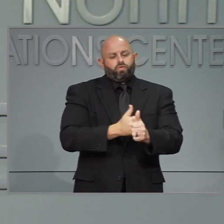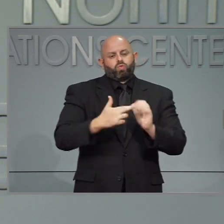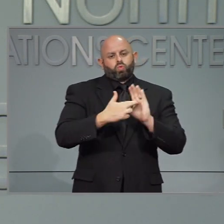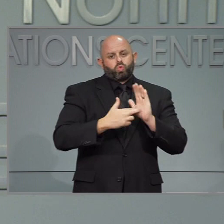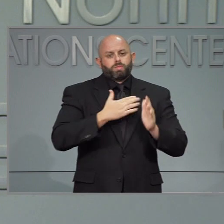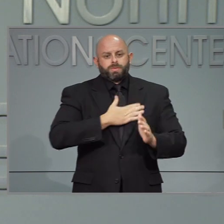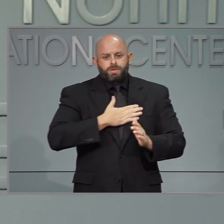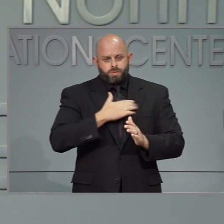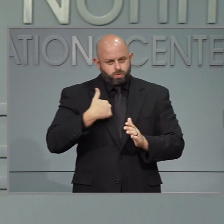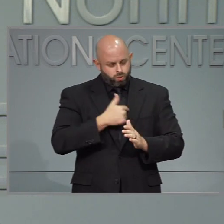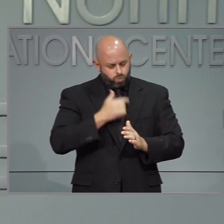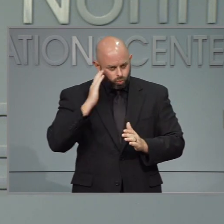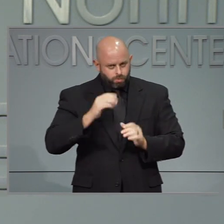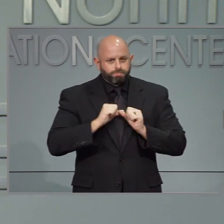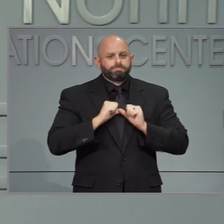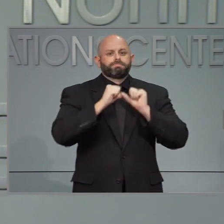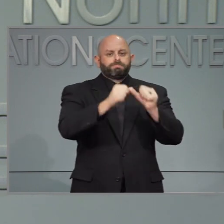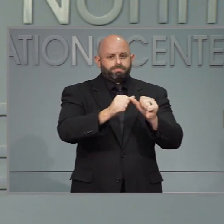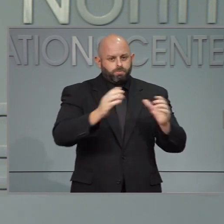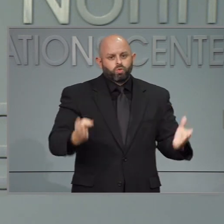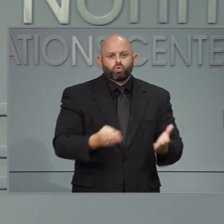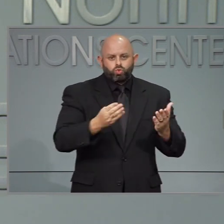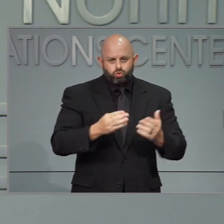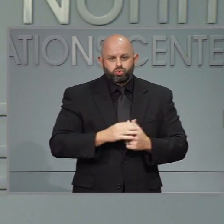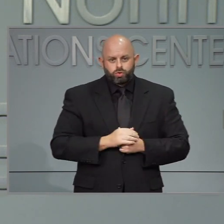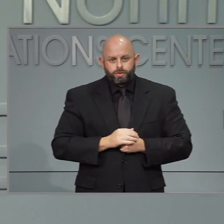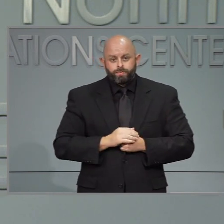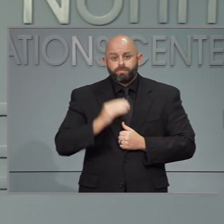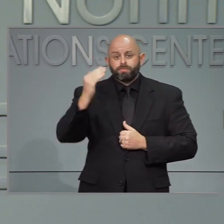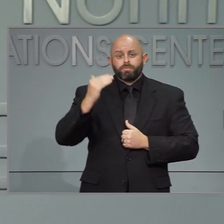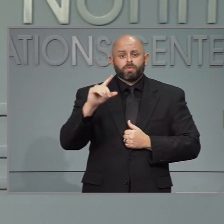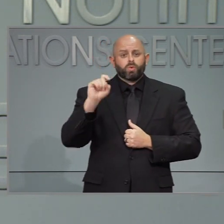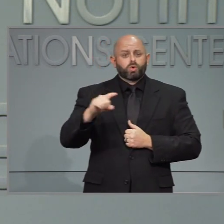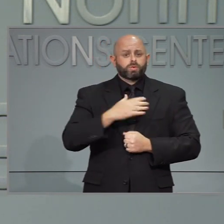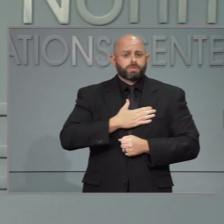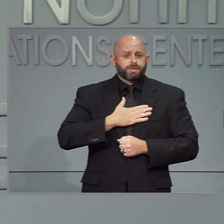vamos a que hagan esto y continuaremos así.